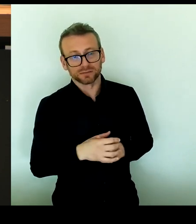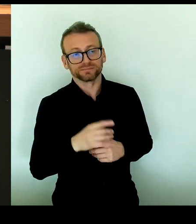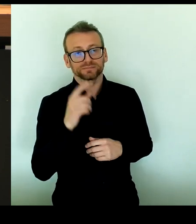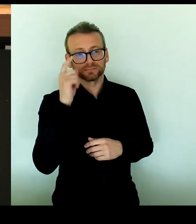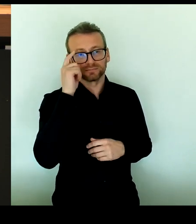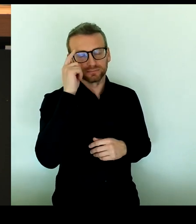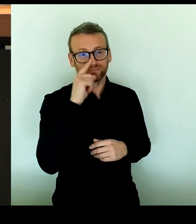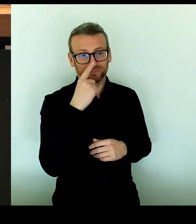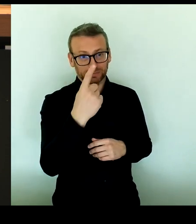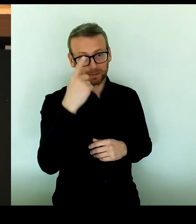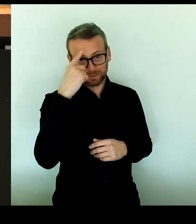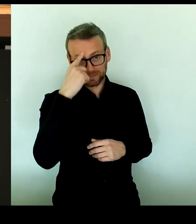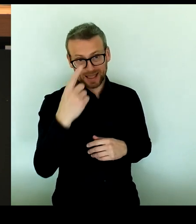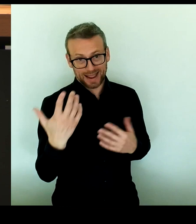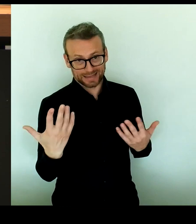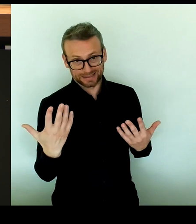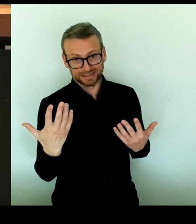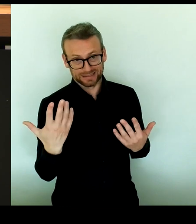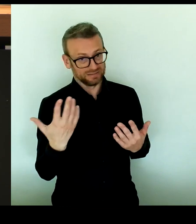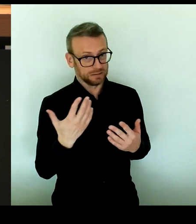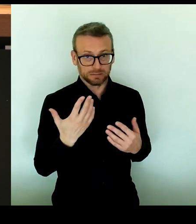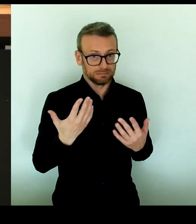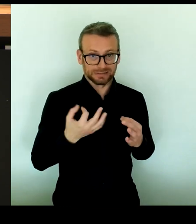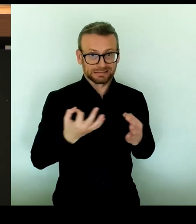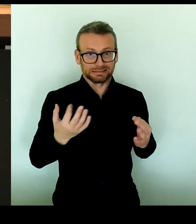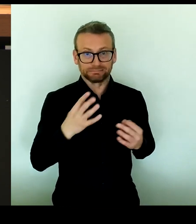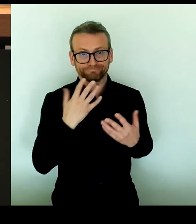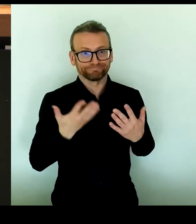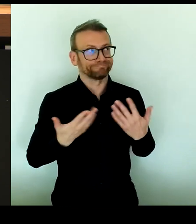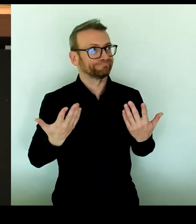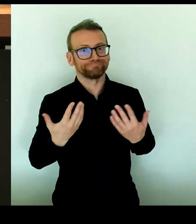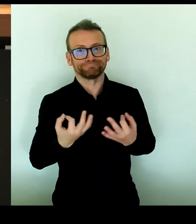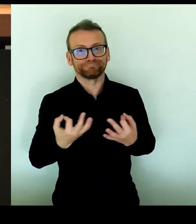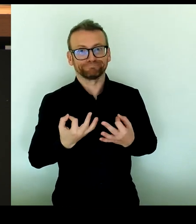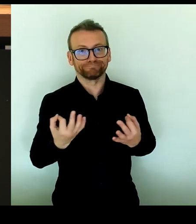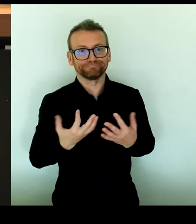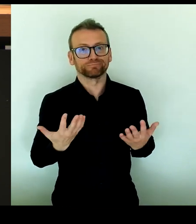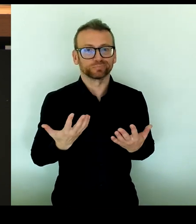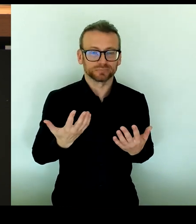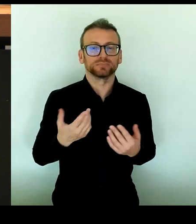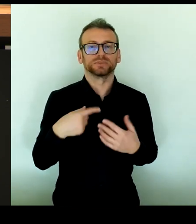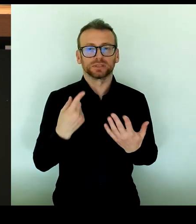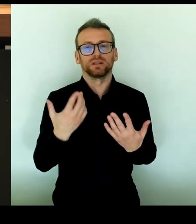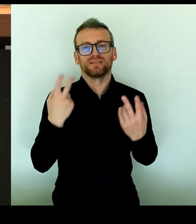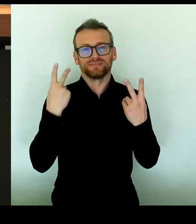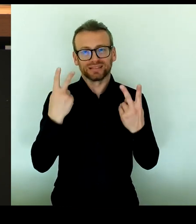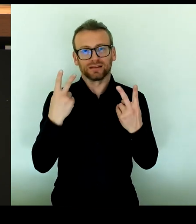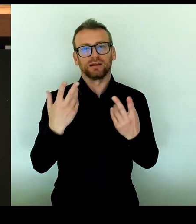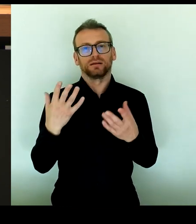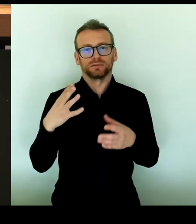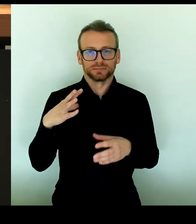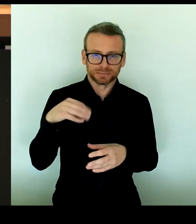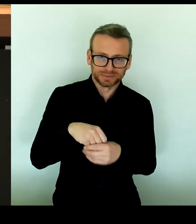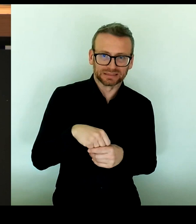Wirtschaftsstandort, als Wohnort, aber die Kunst und Kultur stehen unter anderem wegen der herrschenden